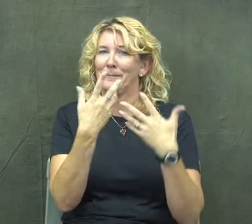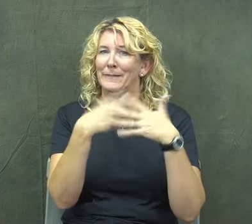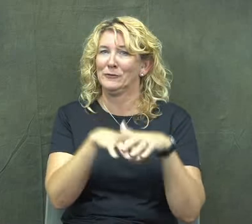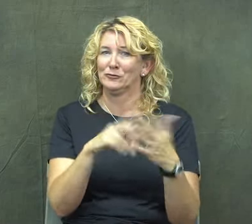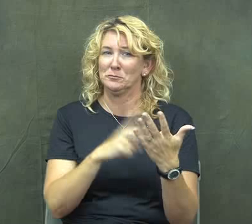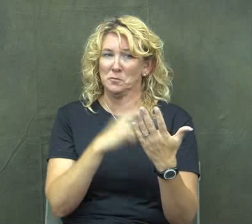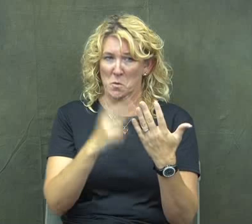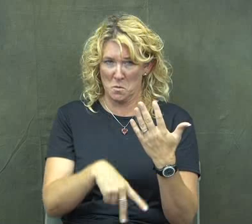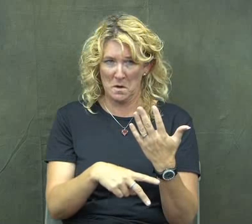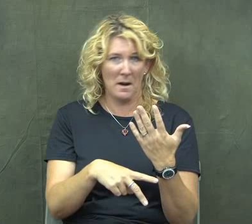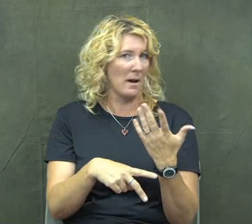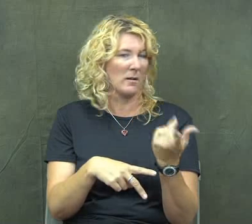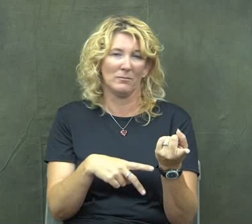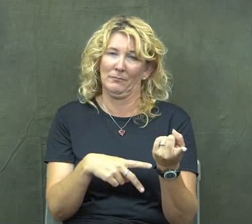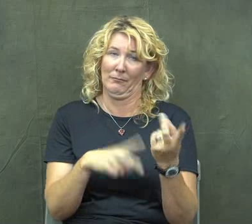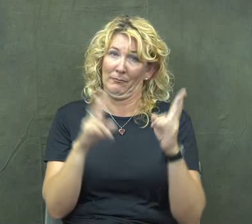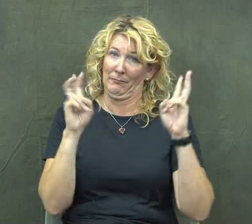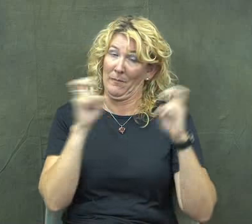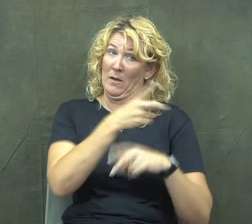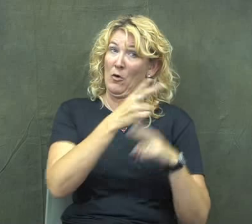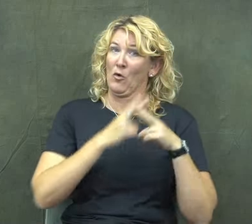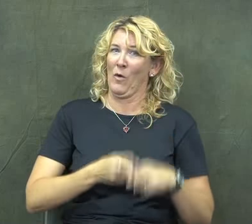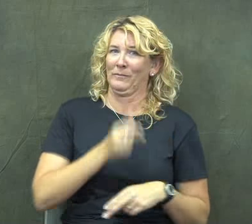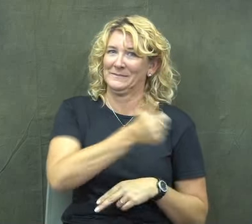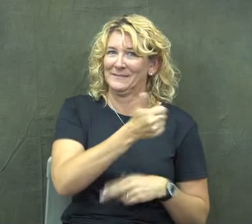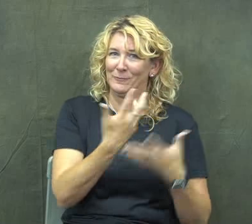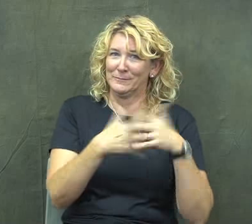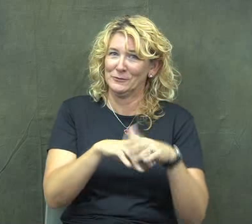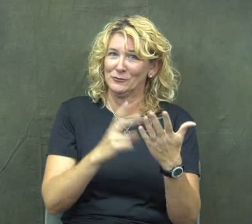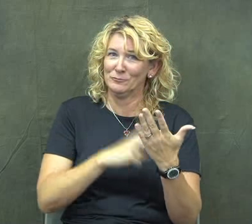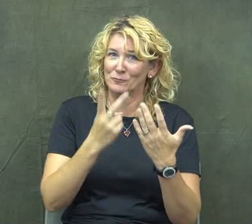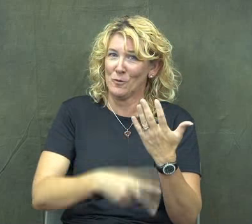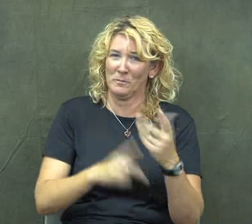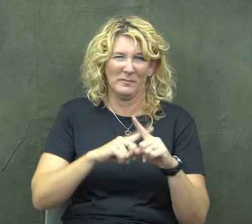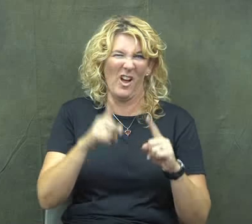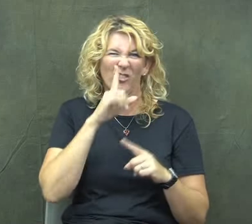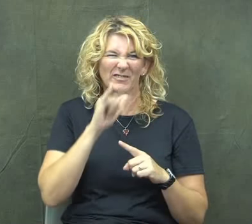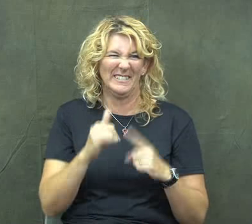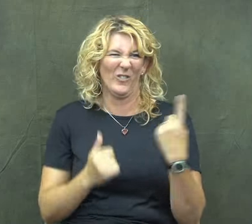y allí tenían a programa de clases ordinarias se llamaban programa integrado.